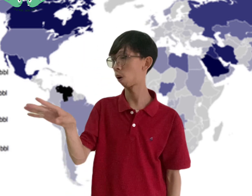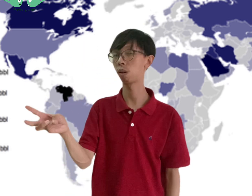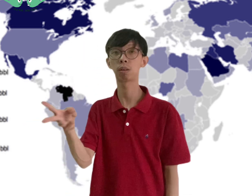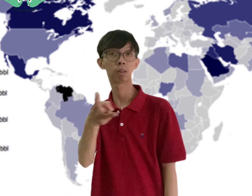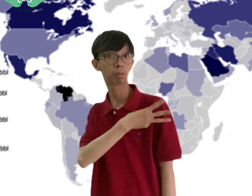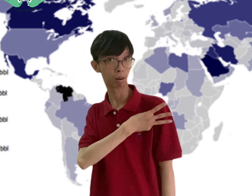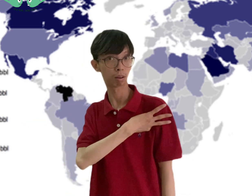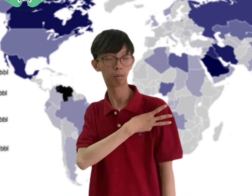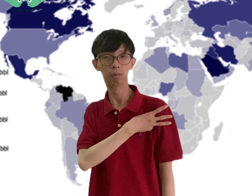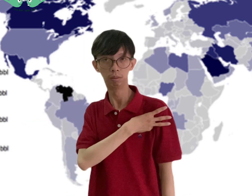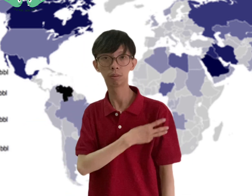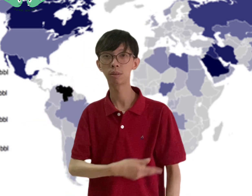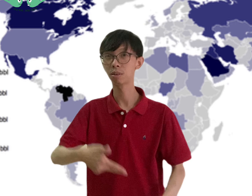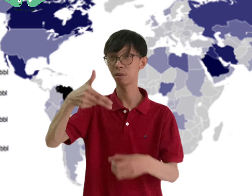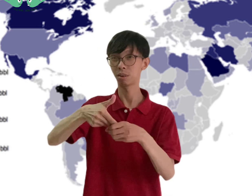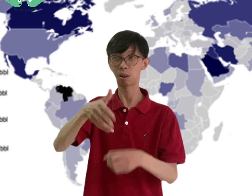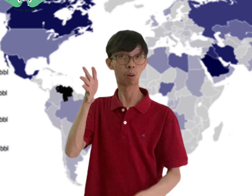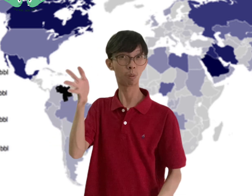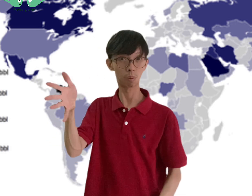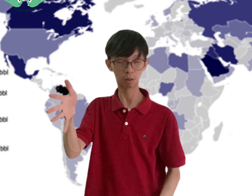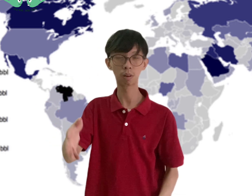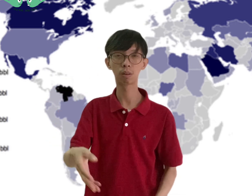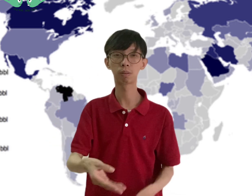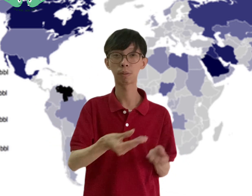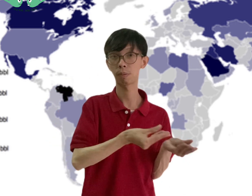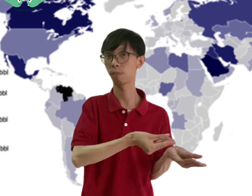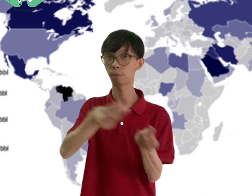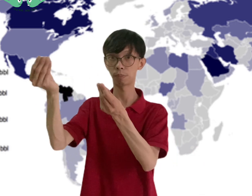Nước Mỹ đã ra lệnh rằng cấm nhập khẩu xăng dầu ở Nga